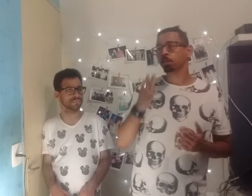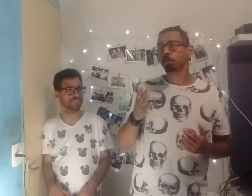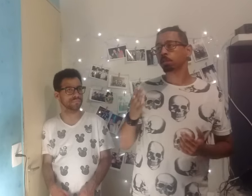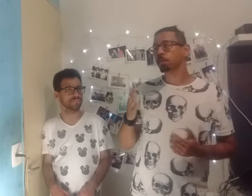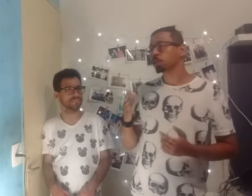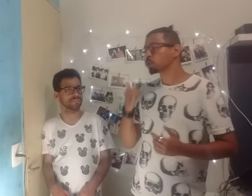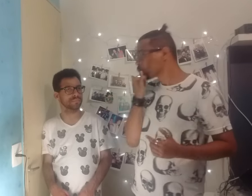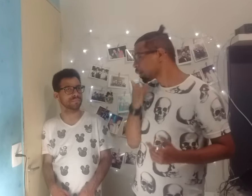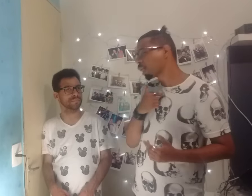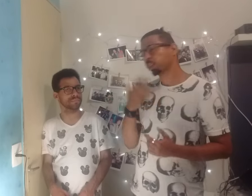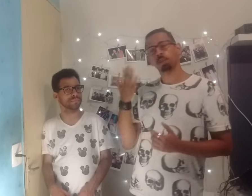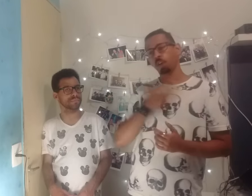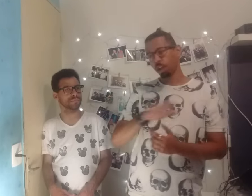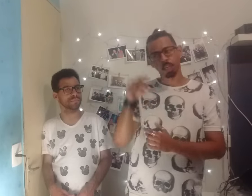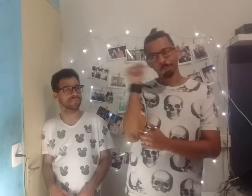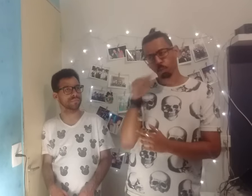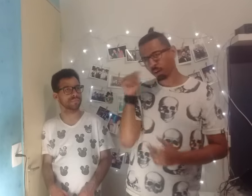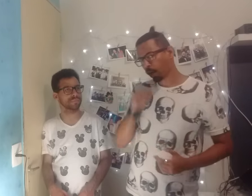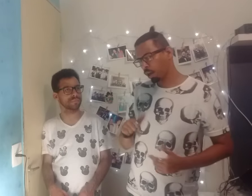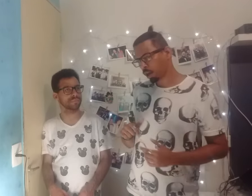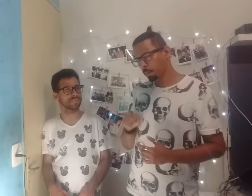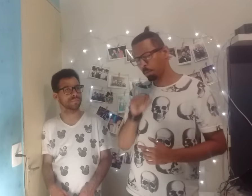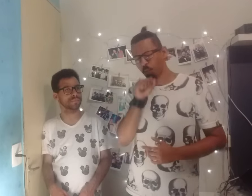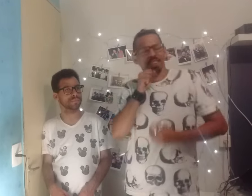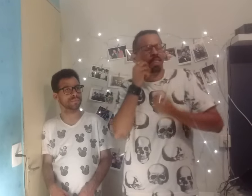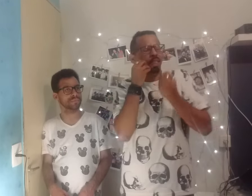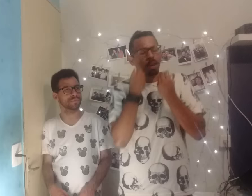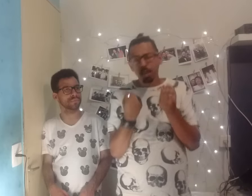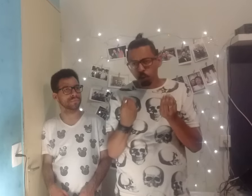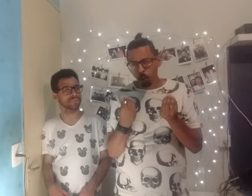então desculpe eu não gostei mulher , Mãe que isso ?